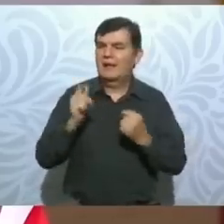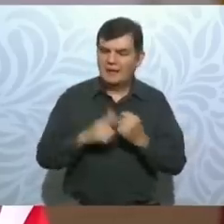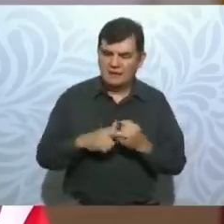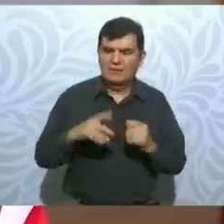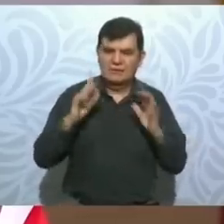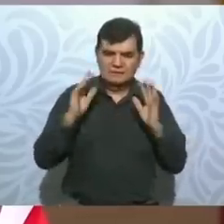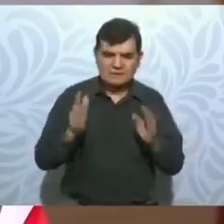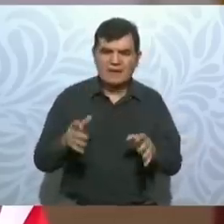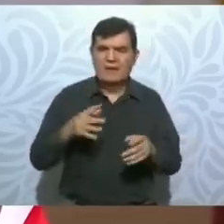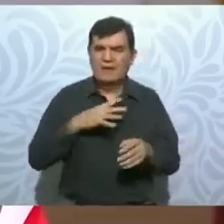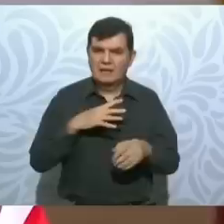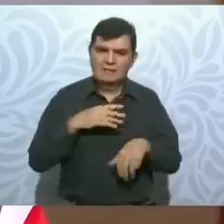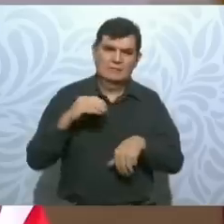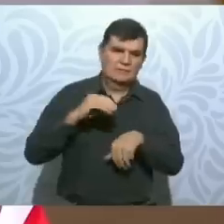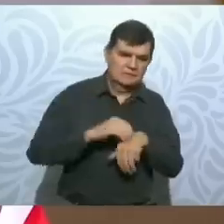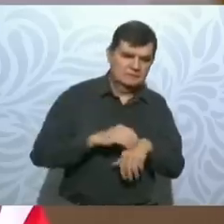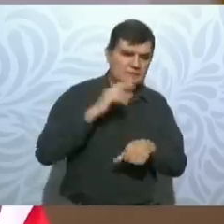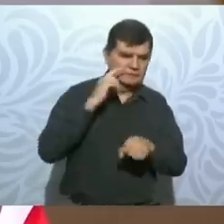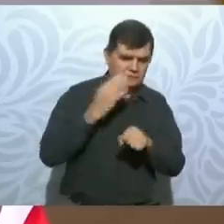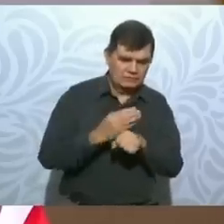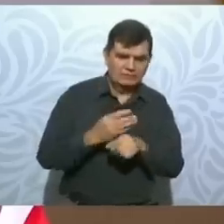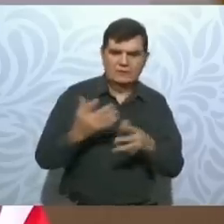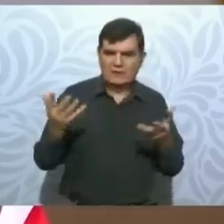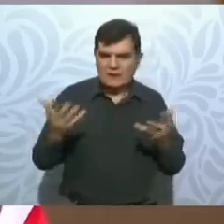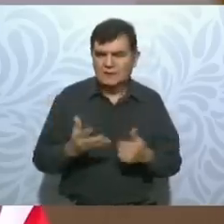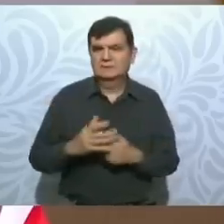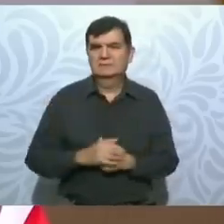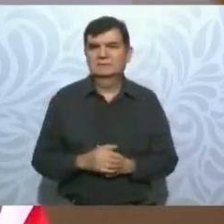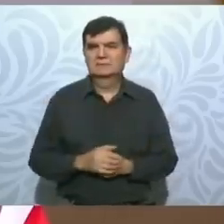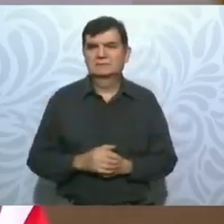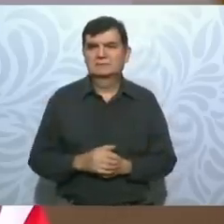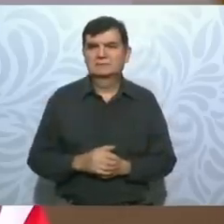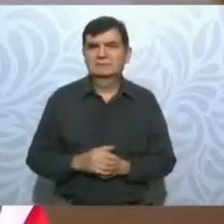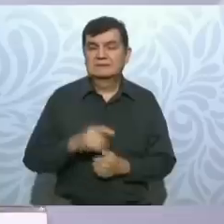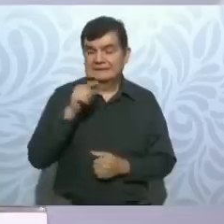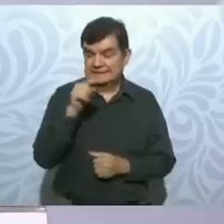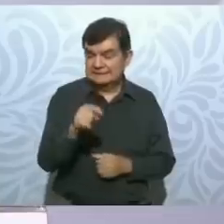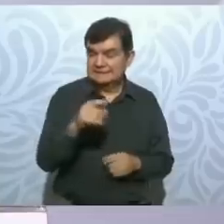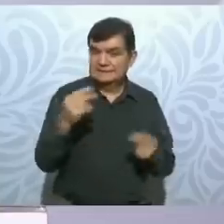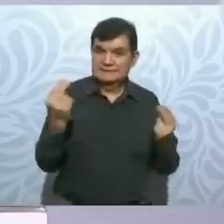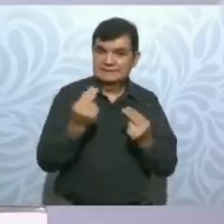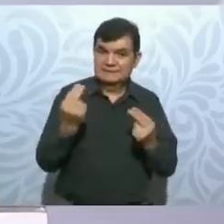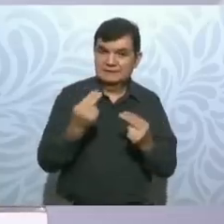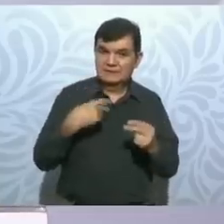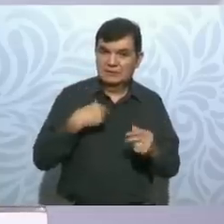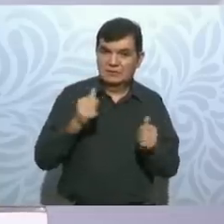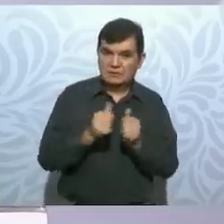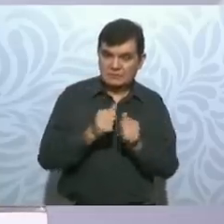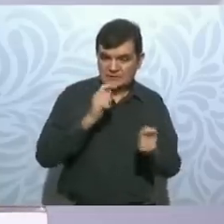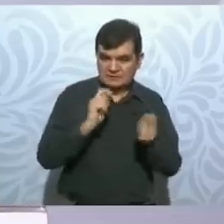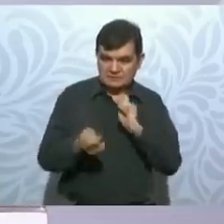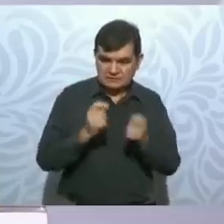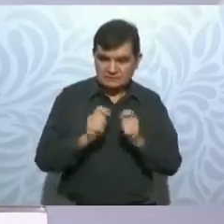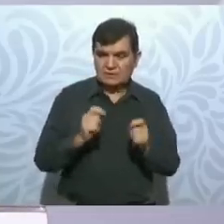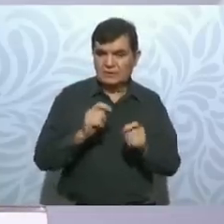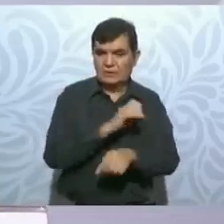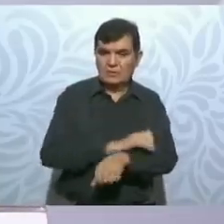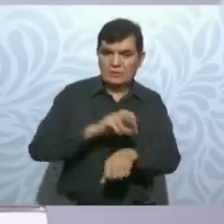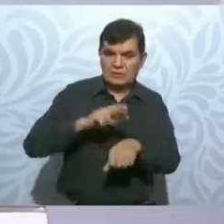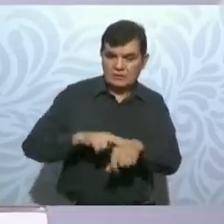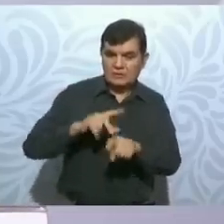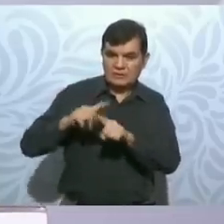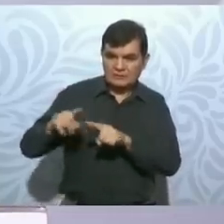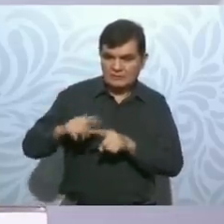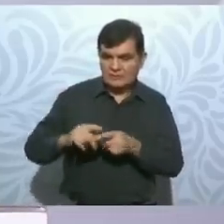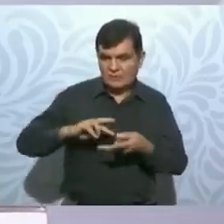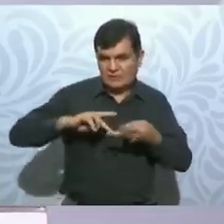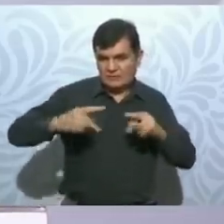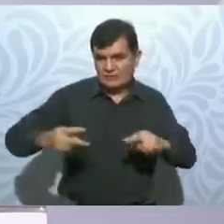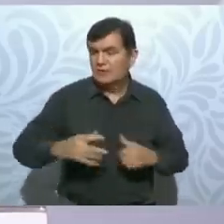hay que asumirlo responsablemente y ahí donde requieran asesoría apoyo o al revés para eso